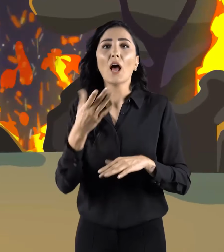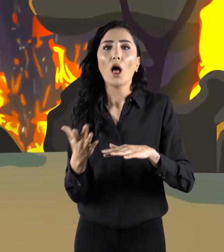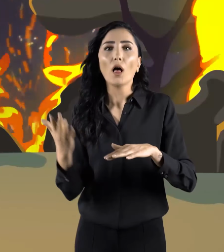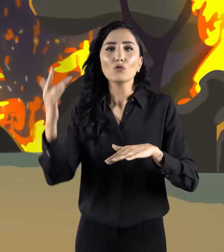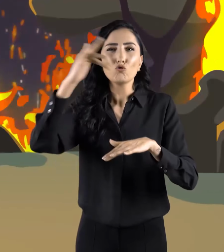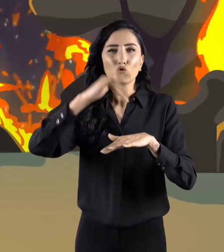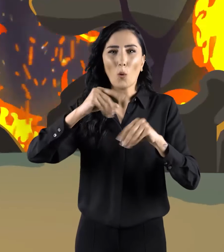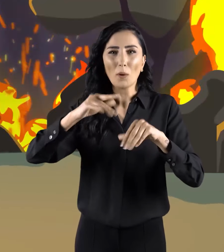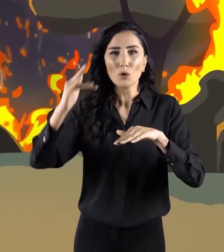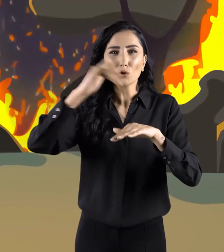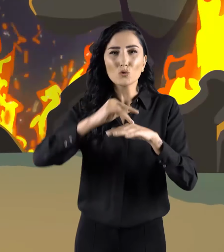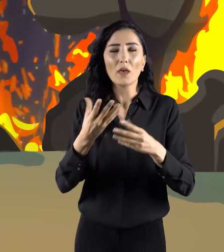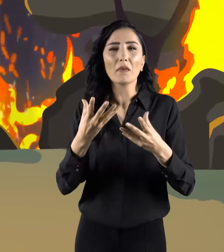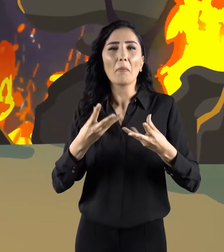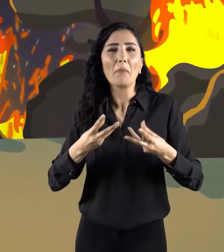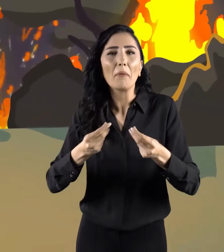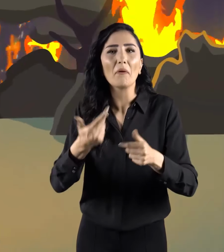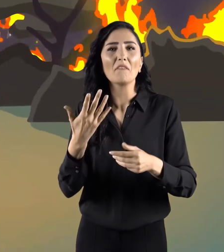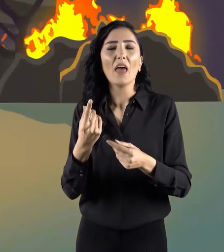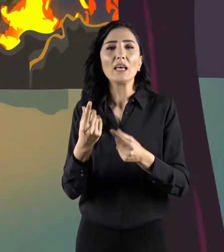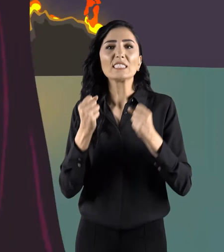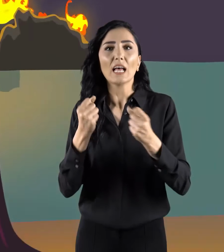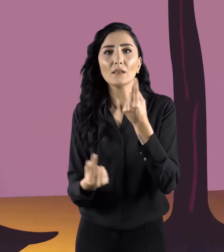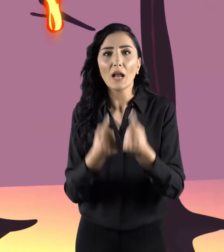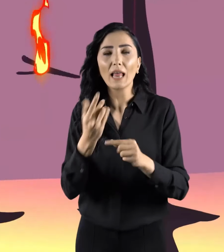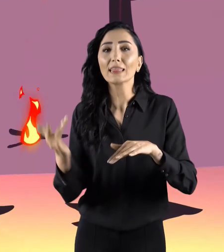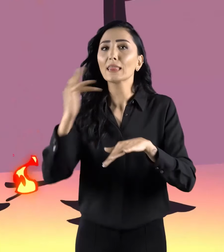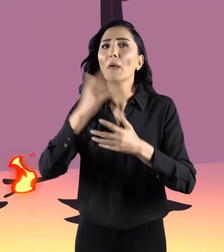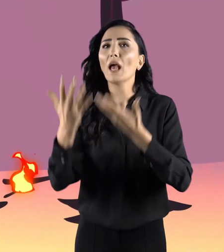ölü ve diri bitkilerin yanması ile meydana geliyor. Tepe yangınları